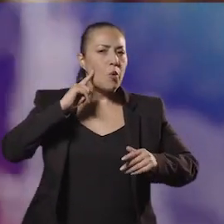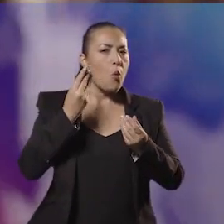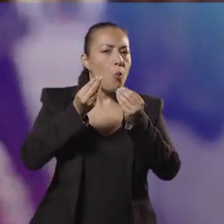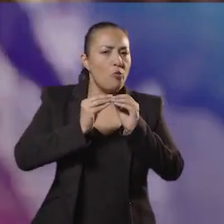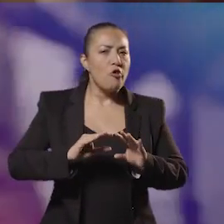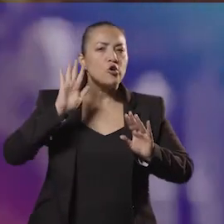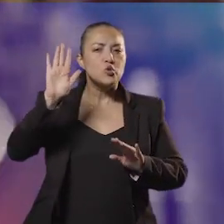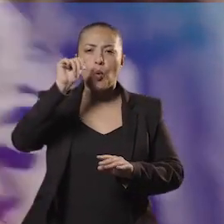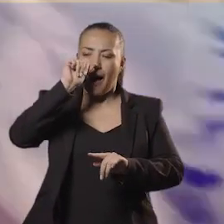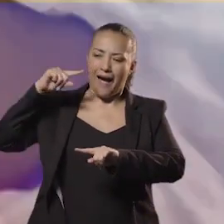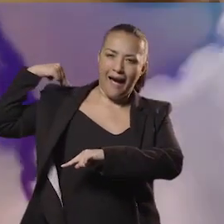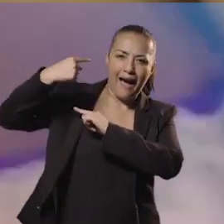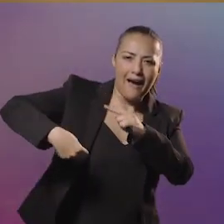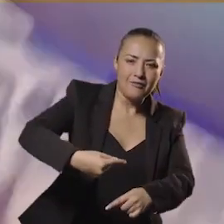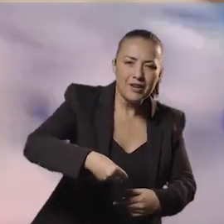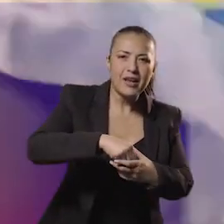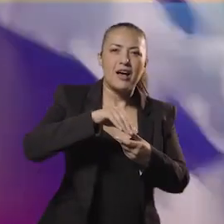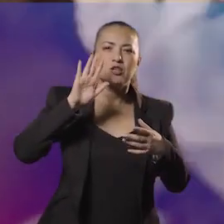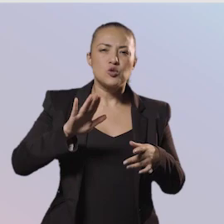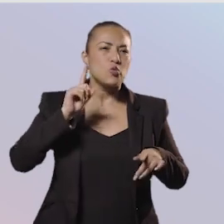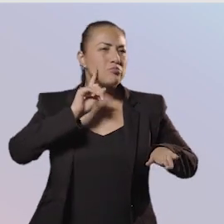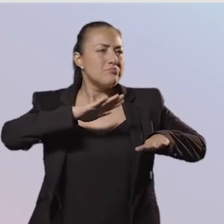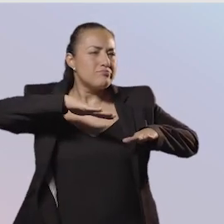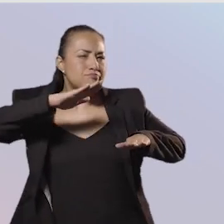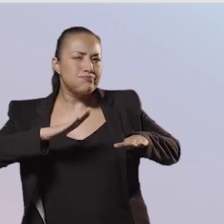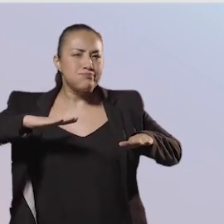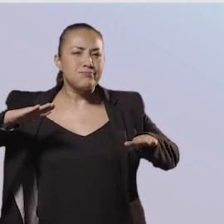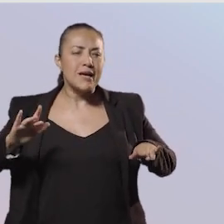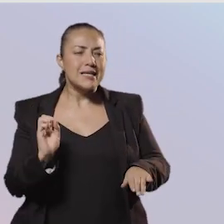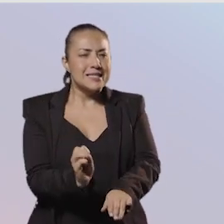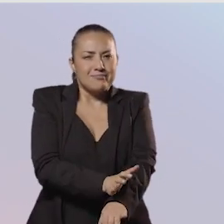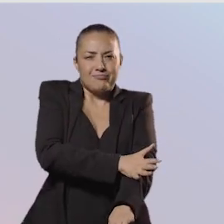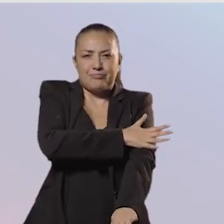de diferentes sensaciones y también